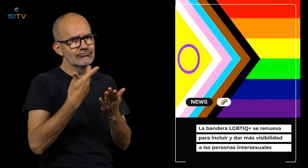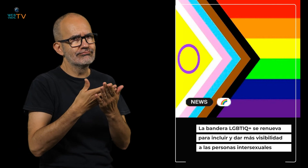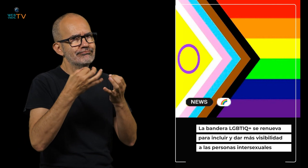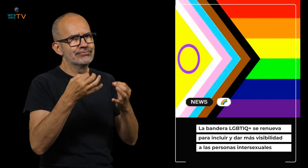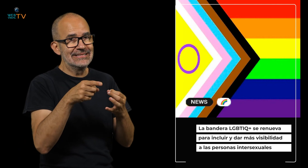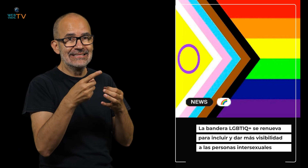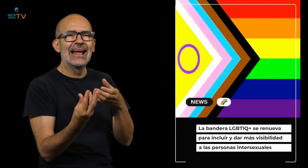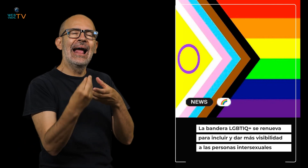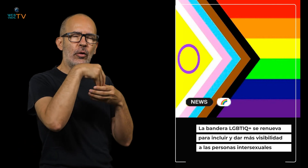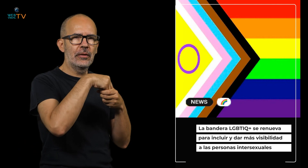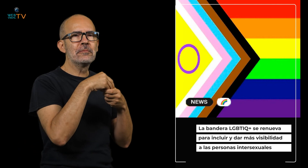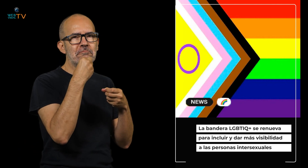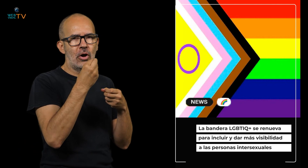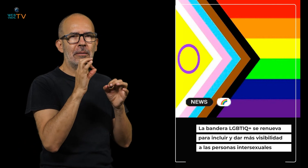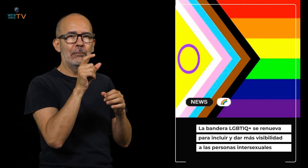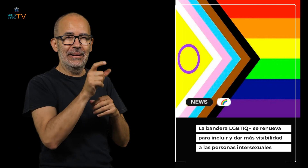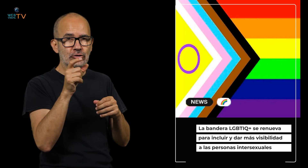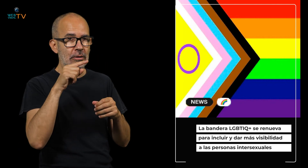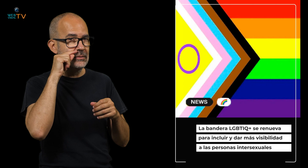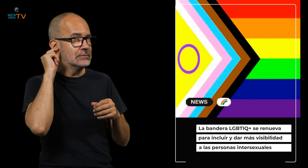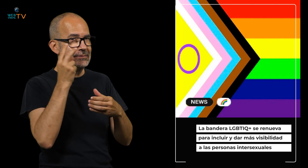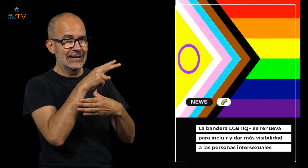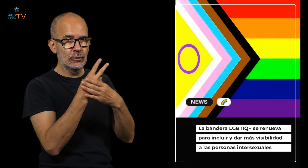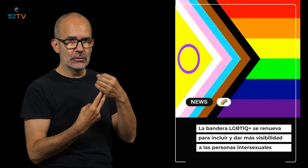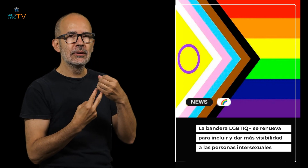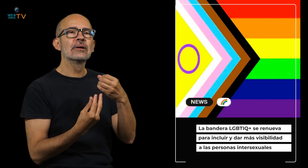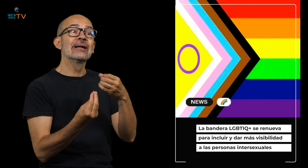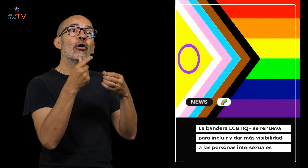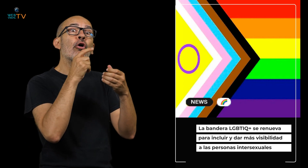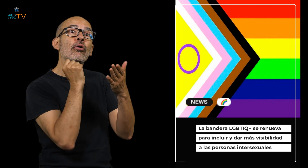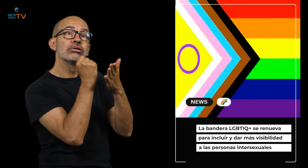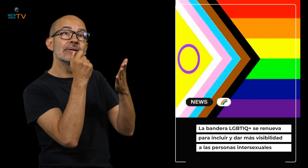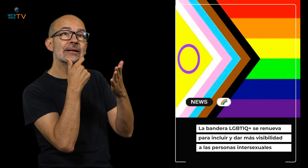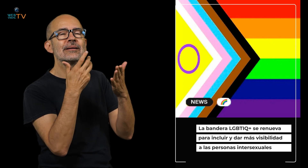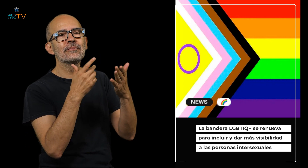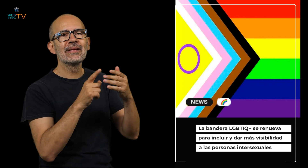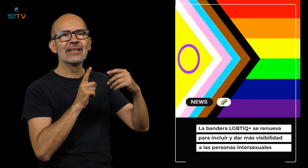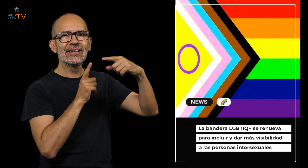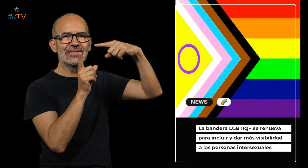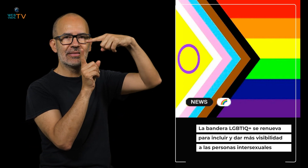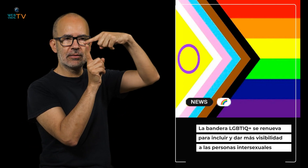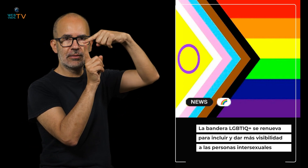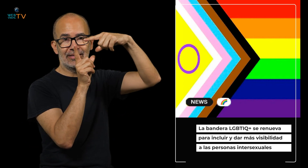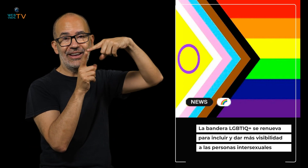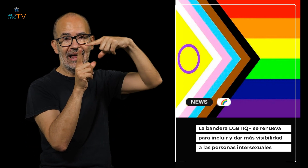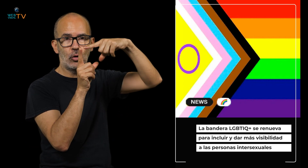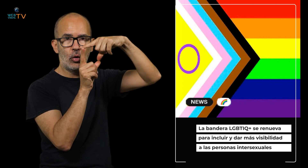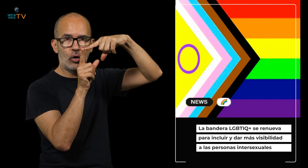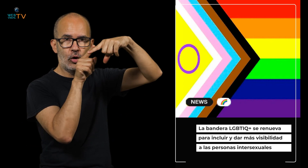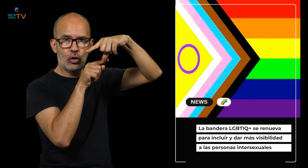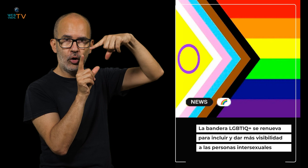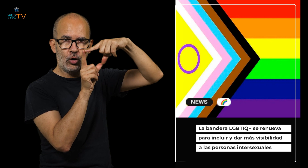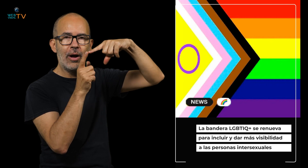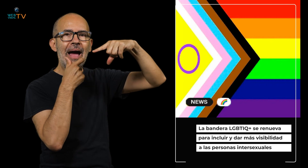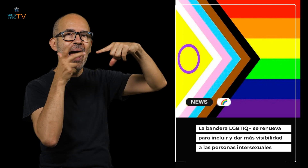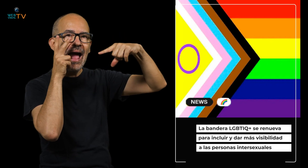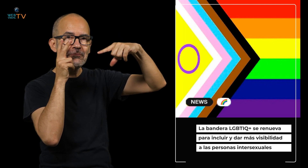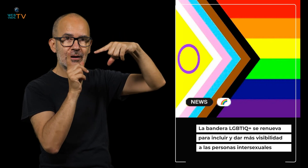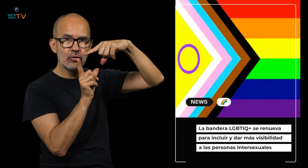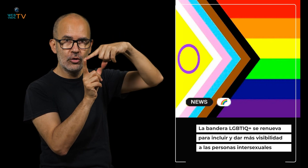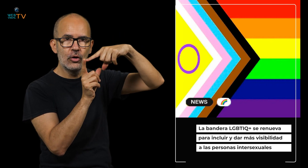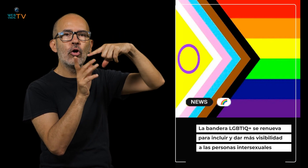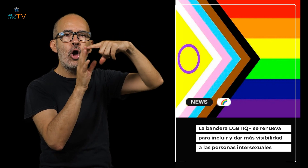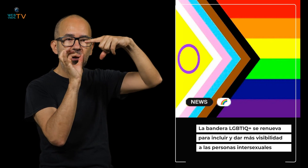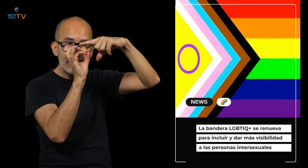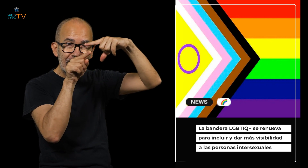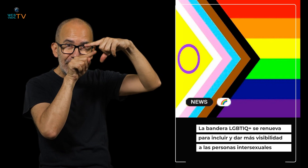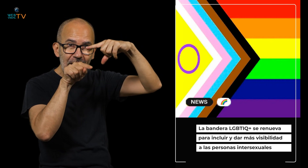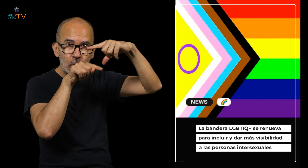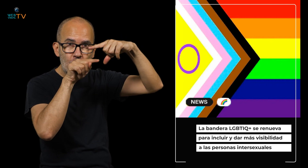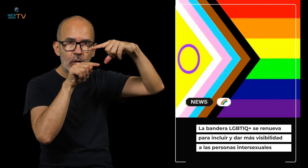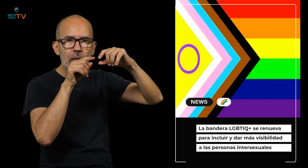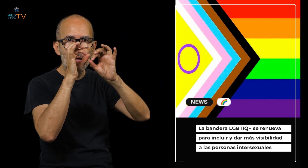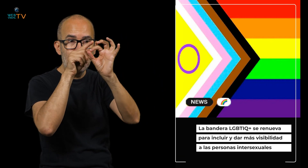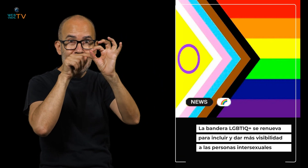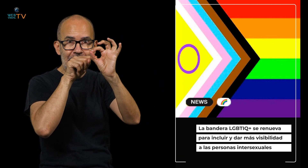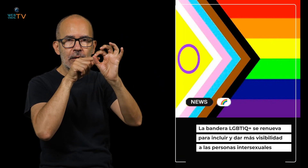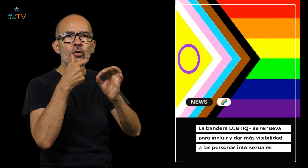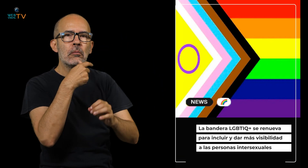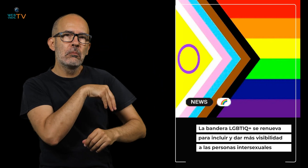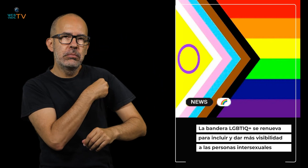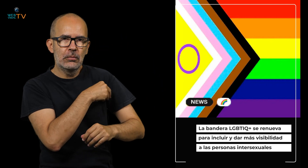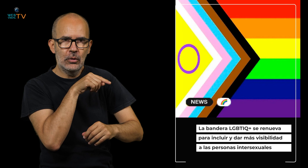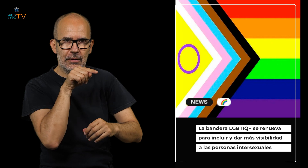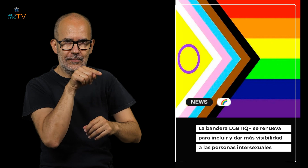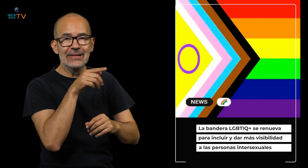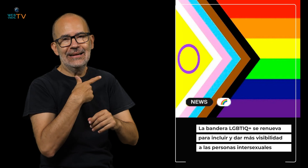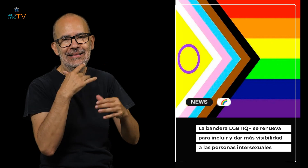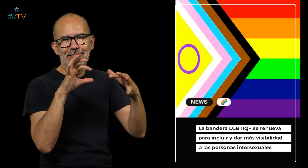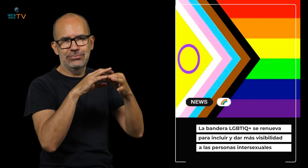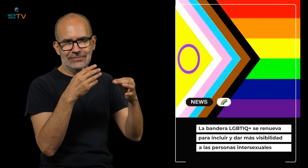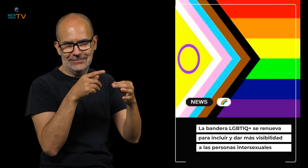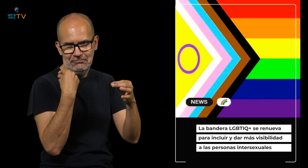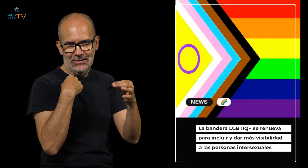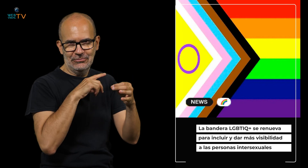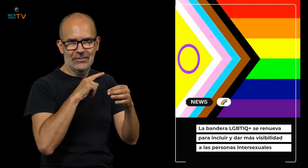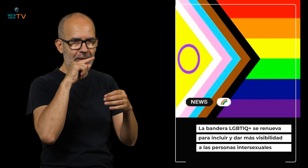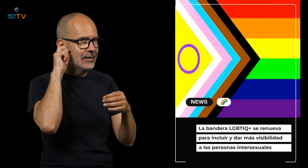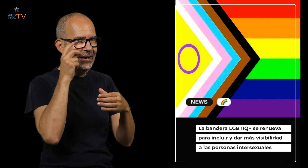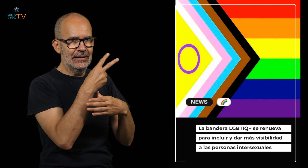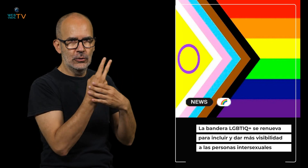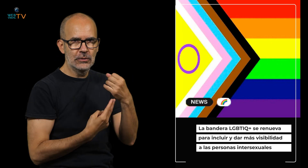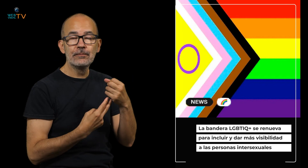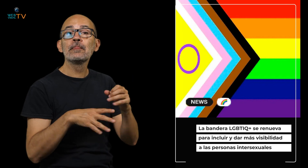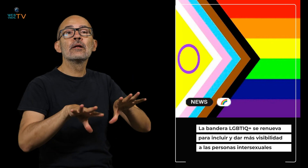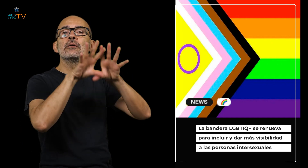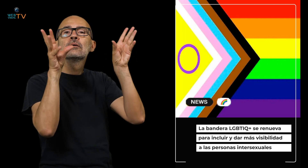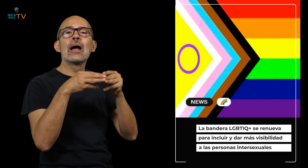La simbología ya está verificada: se incluye un triángulo amarillo con un anillo púrpura.